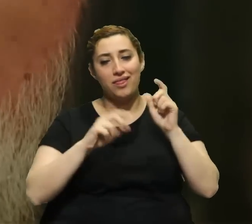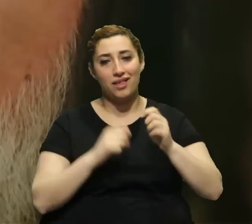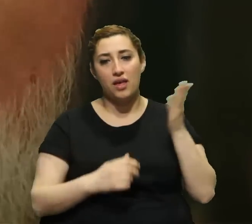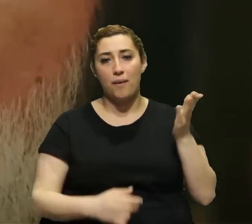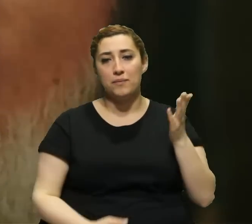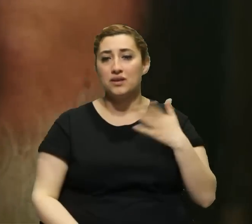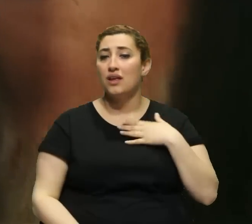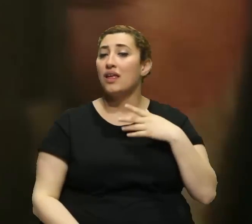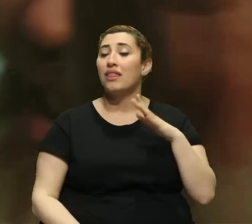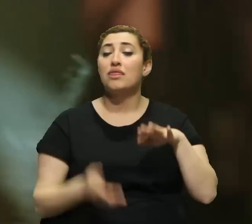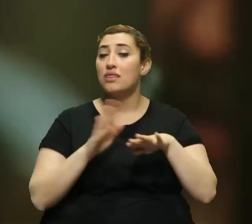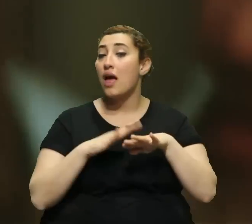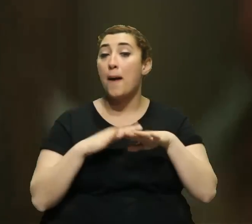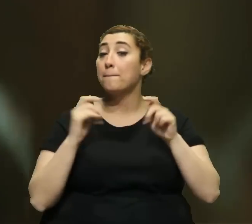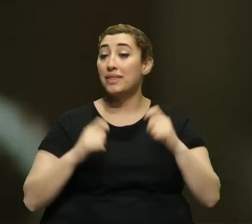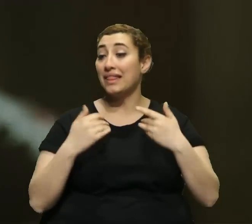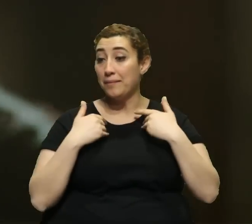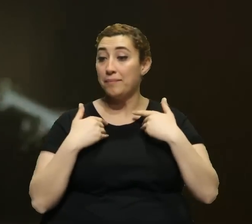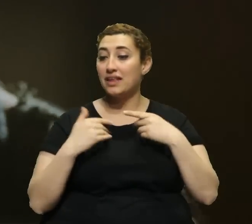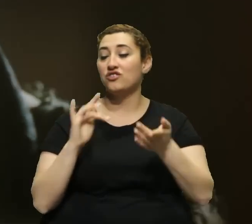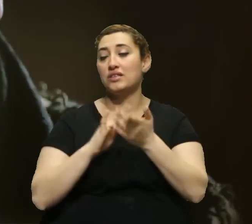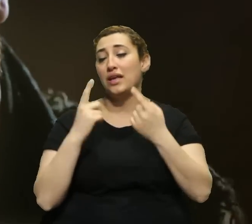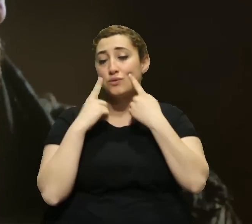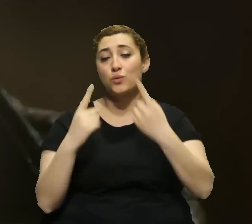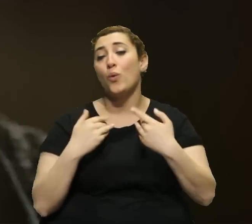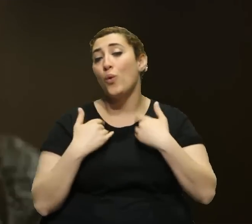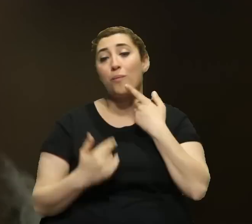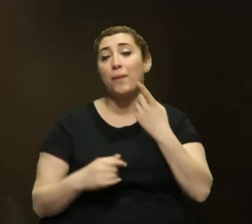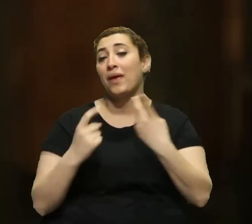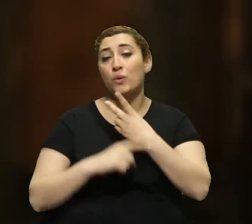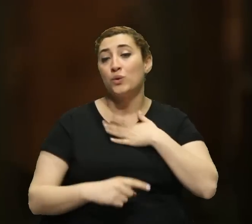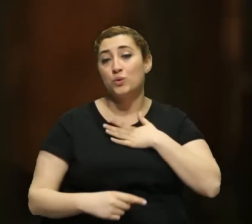Ettiğimiz var ki, bulduğumuz var Yunus'um.